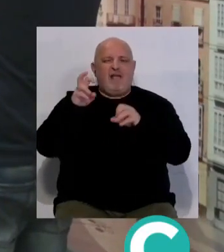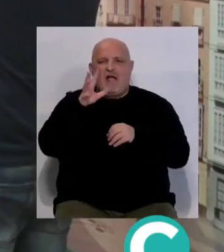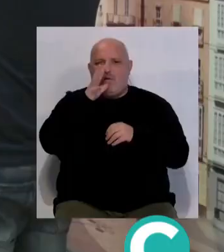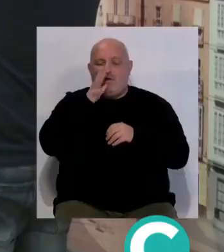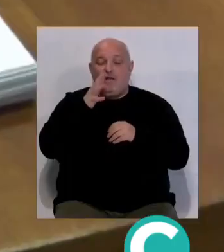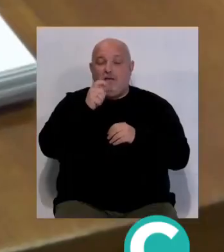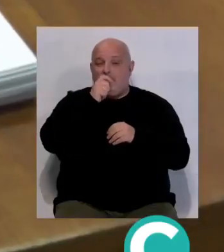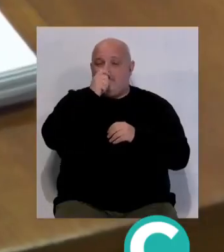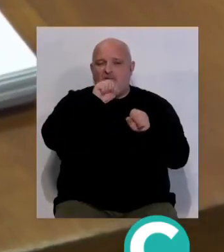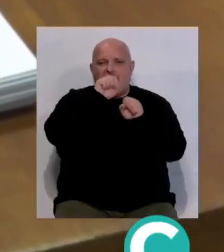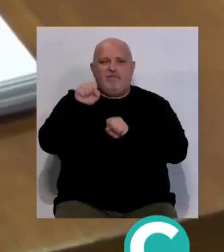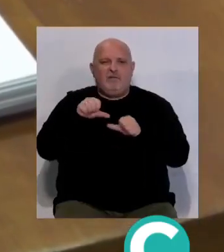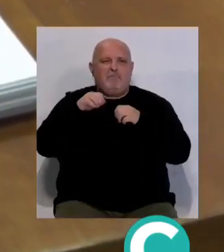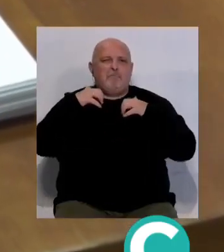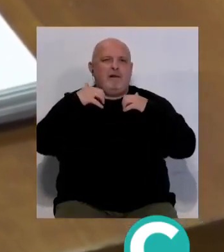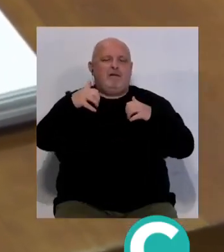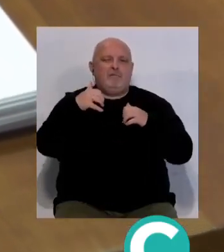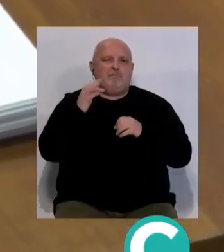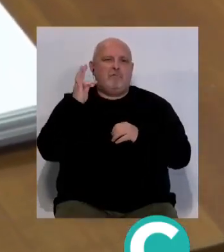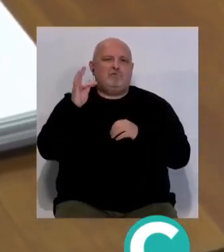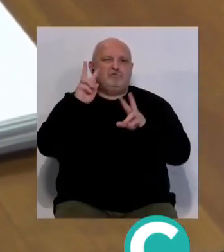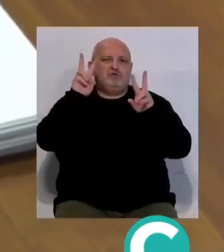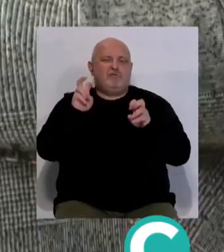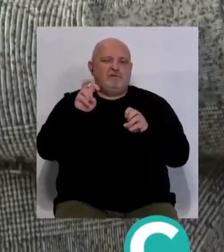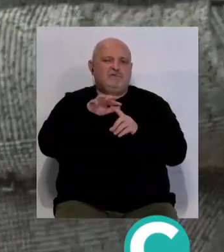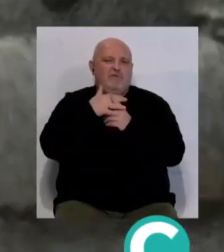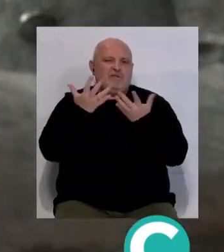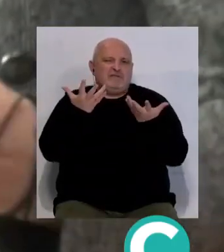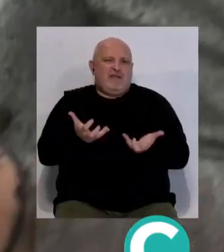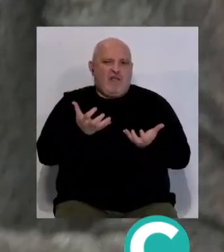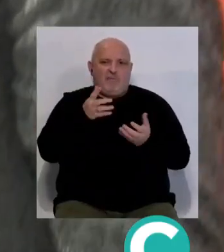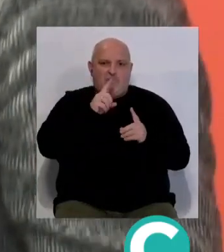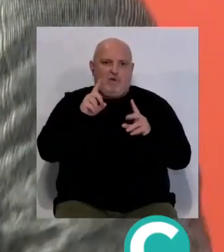partido defenderá en pleno una moción en positivo sobre la situación de la sequía los socialistas